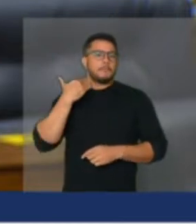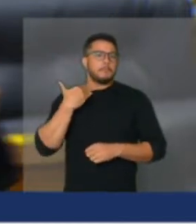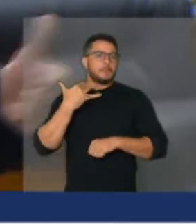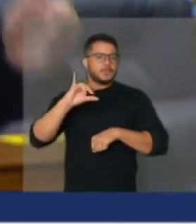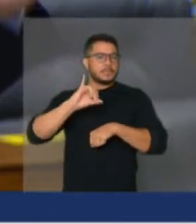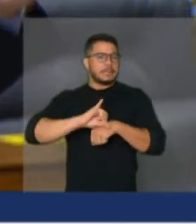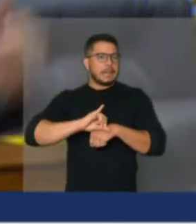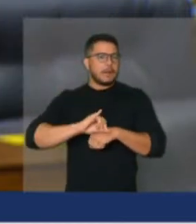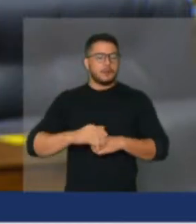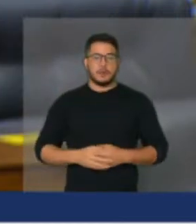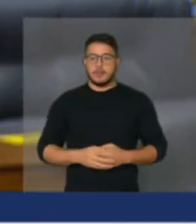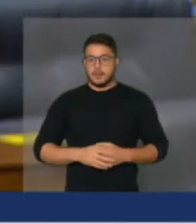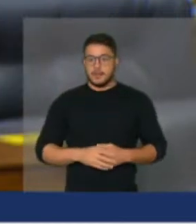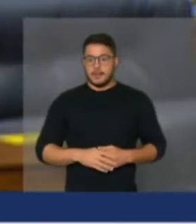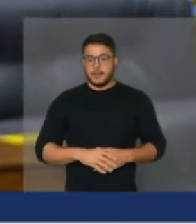O, O PDT VOTA -- SIM. [PRESIDENTE]: OK,